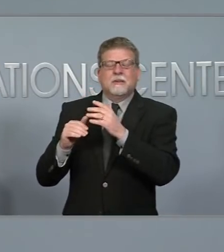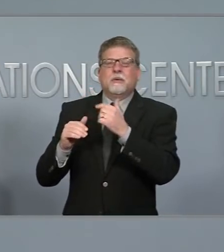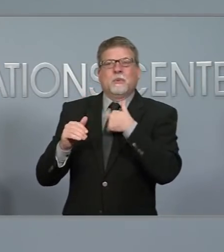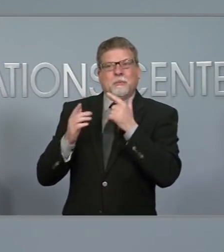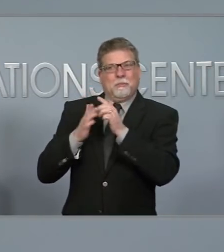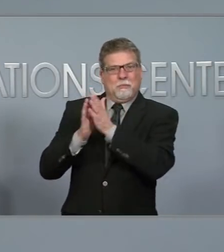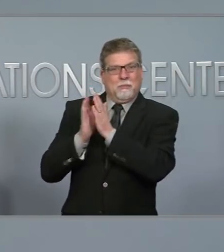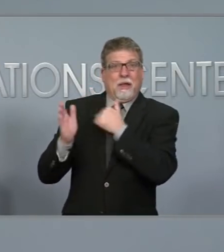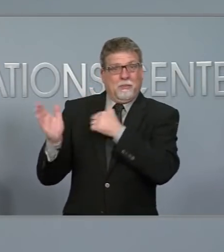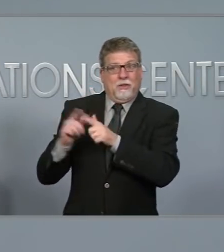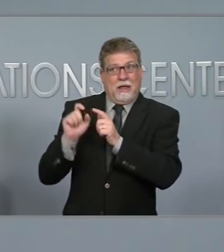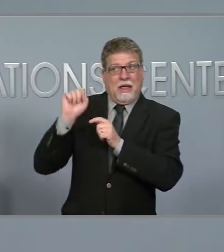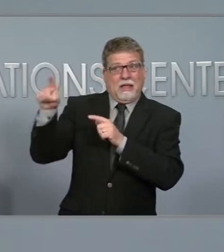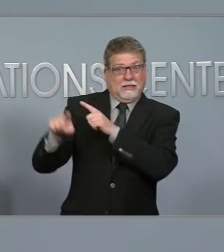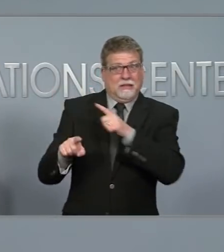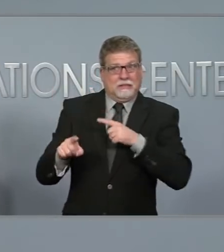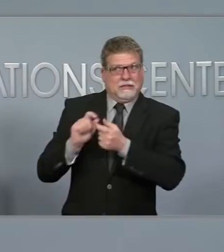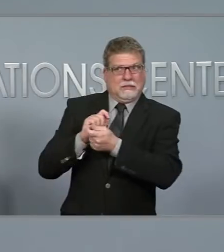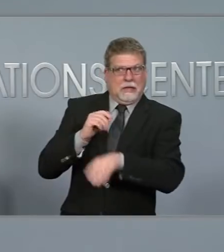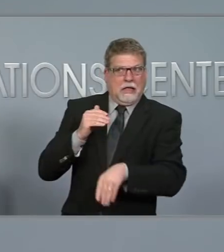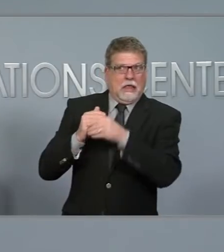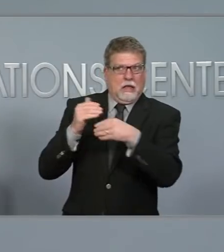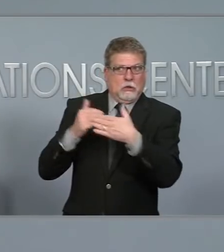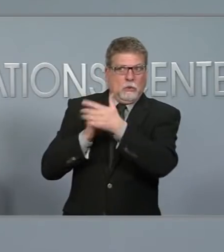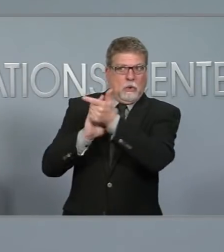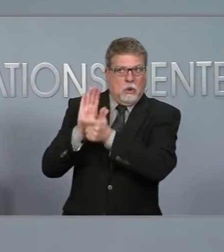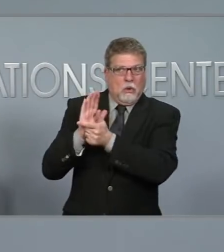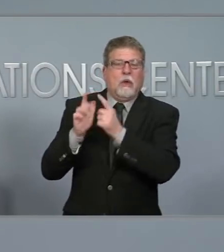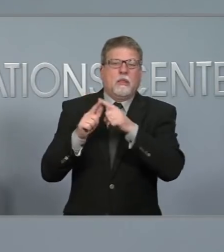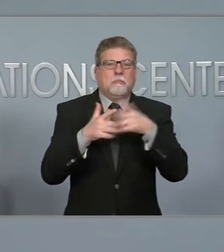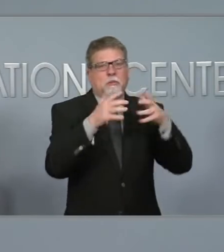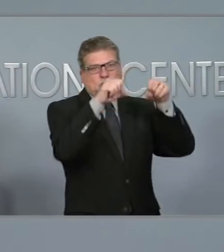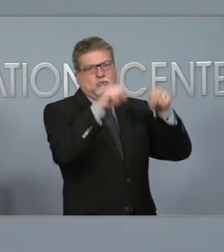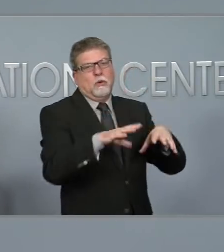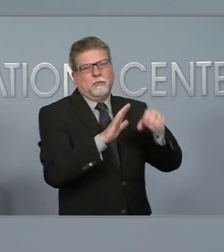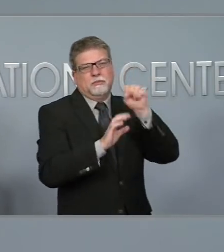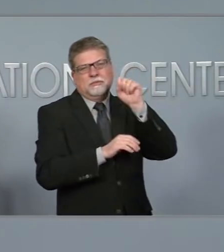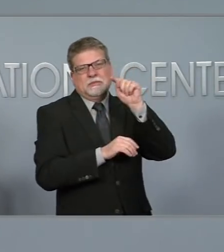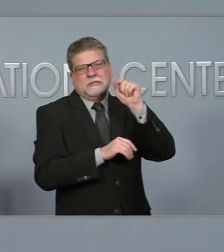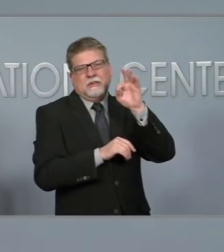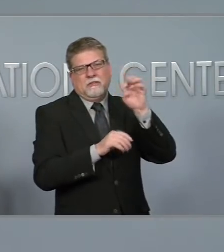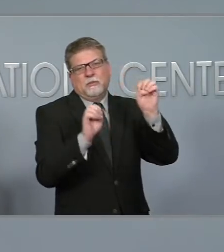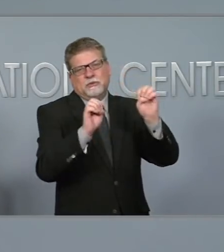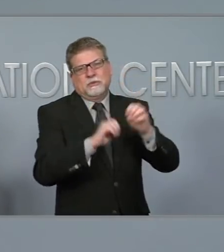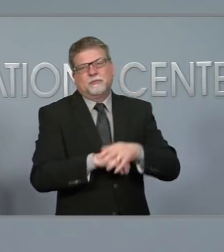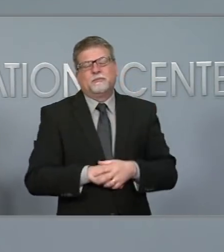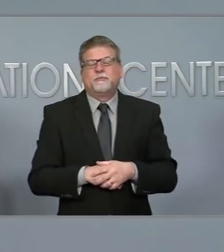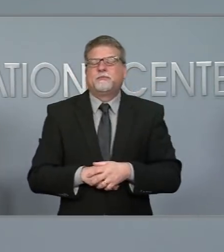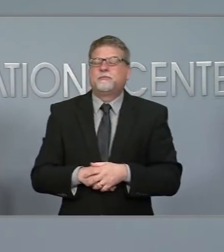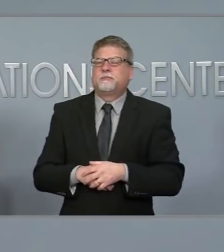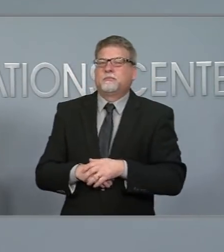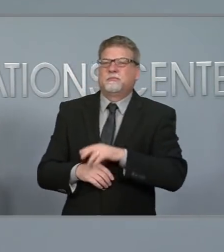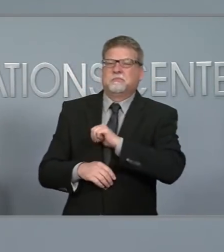les ha permitido.